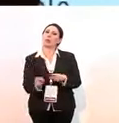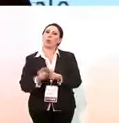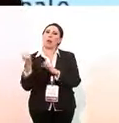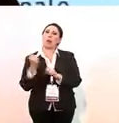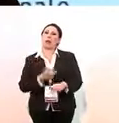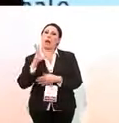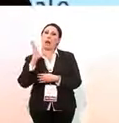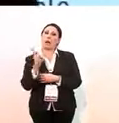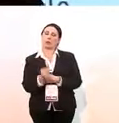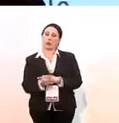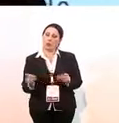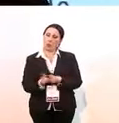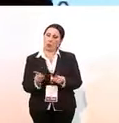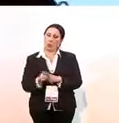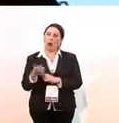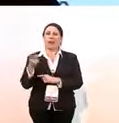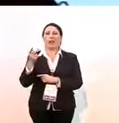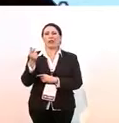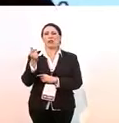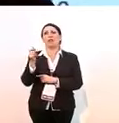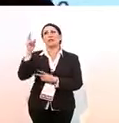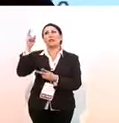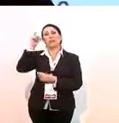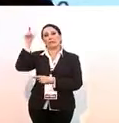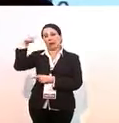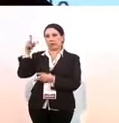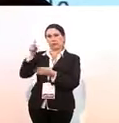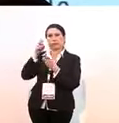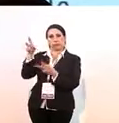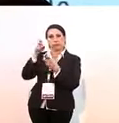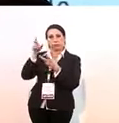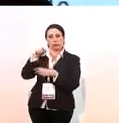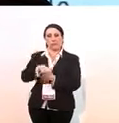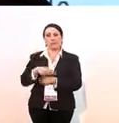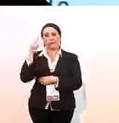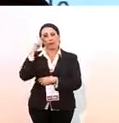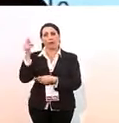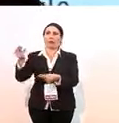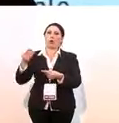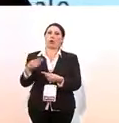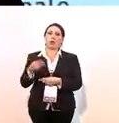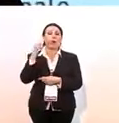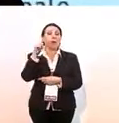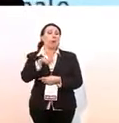truffa ai denari dello Stato sono lì a ricordarci che loro sono diversi solo quando non scendono